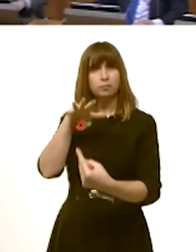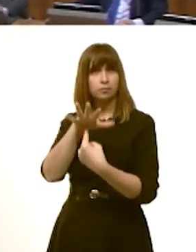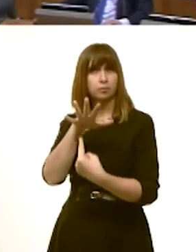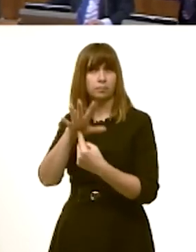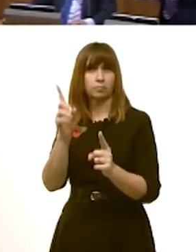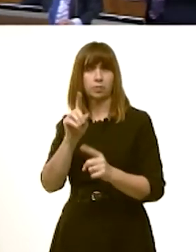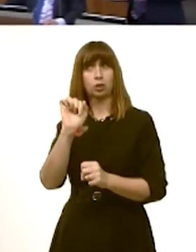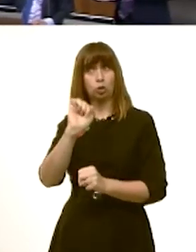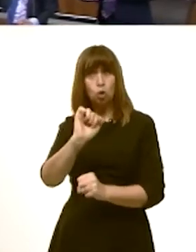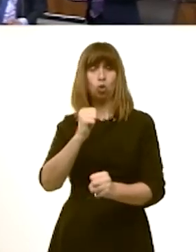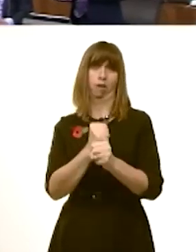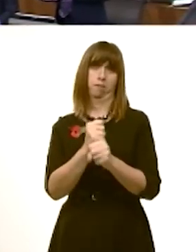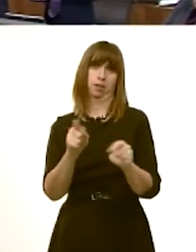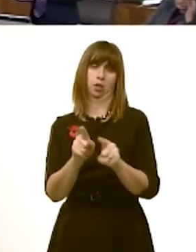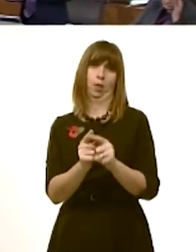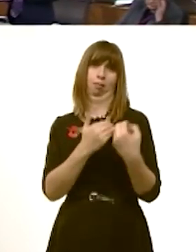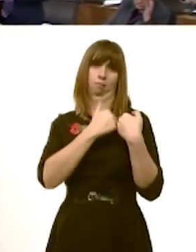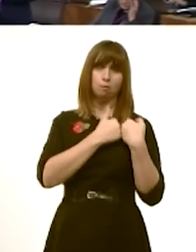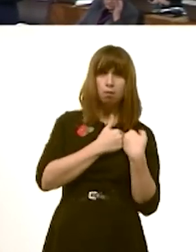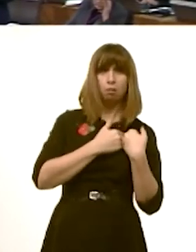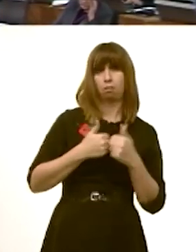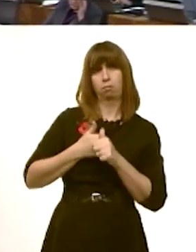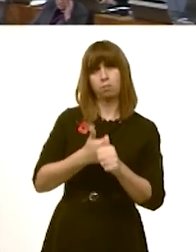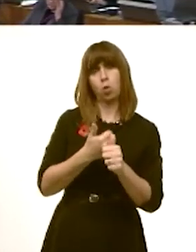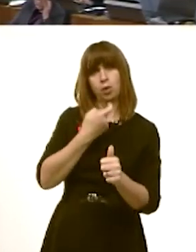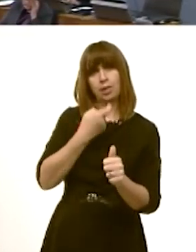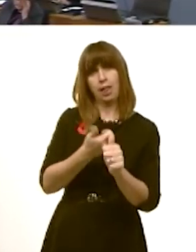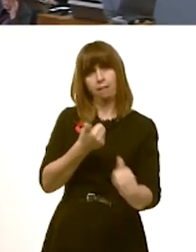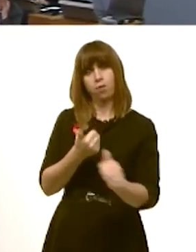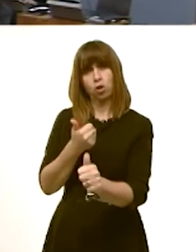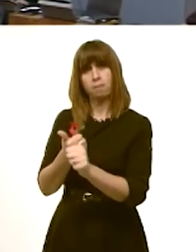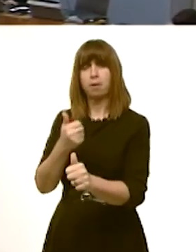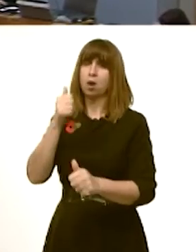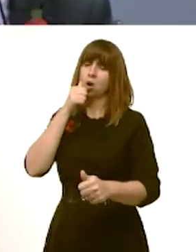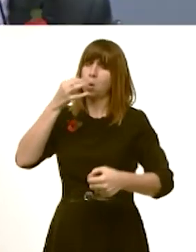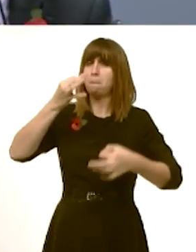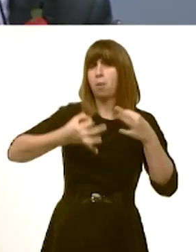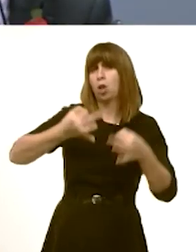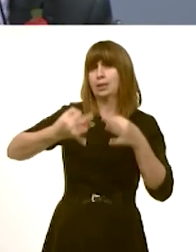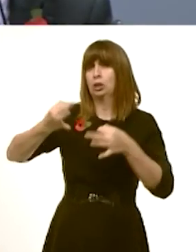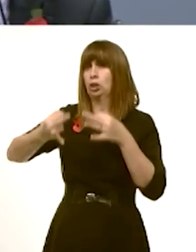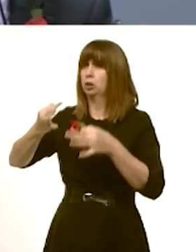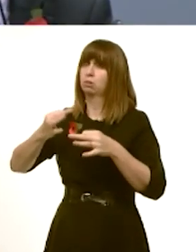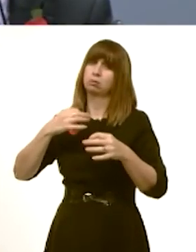Rym ni wedi clywed gan wleidyddion ar bob lefel yn union pa mor hanfodol yw caffael iír diwydiant dur.